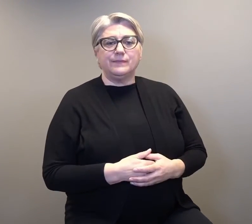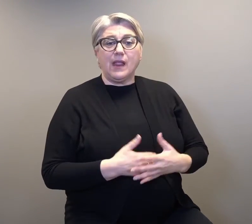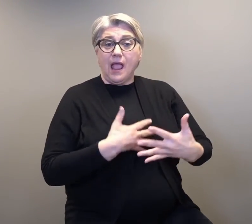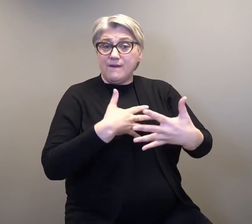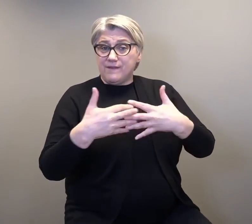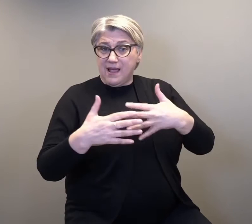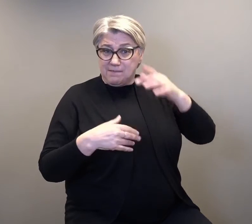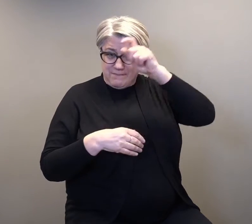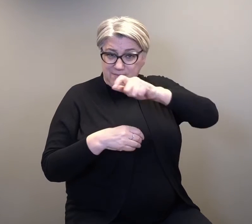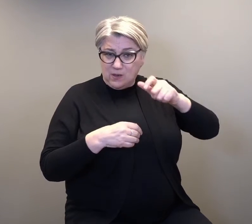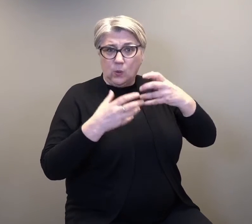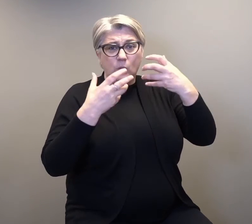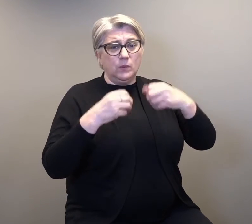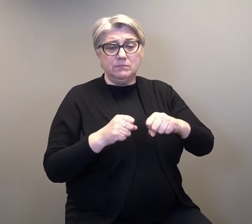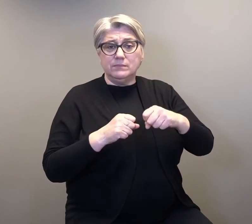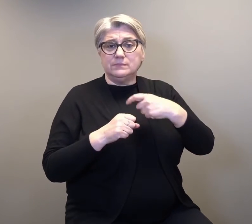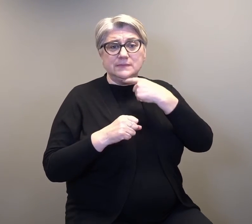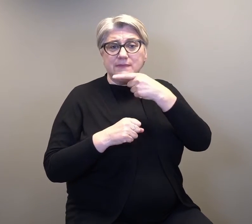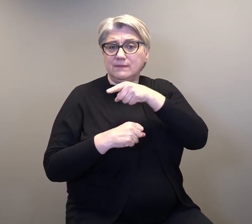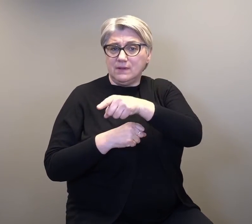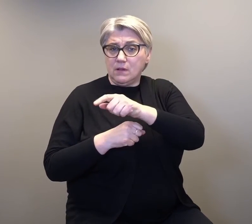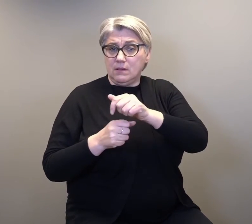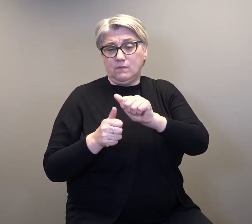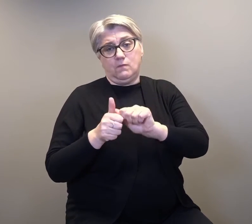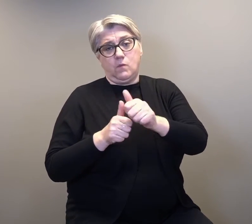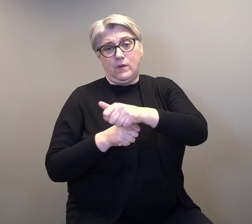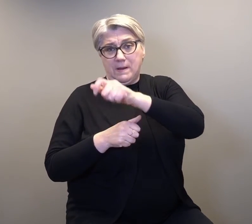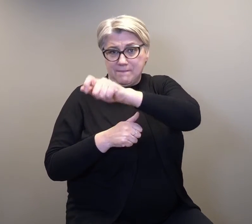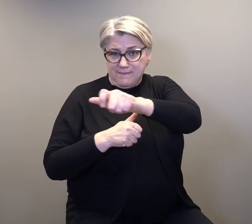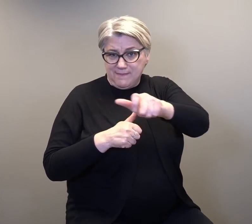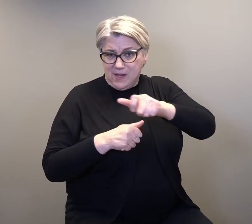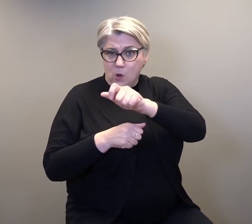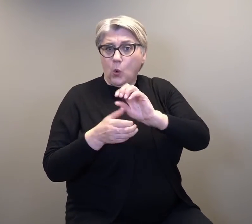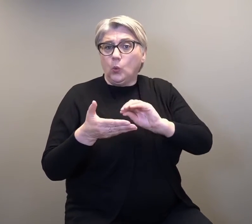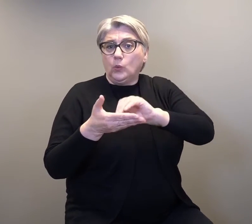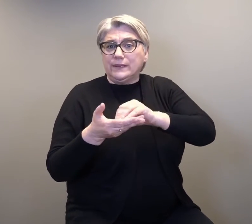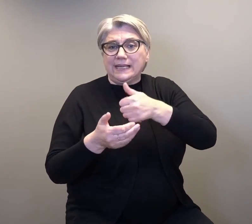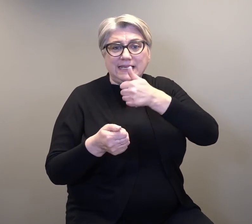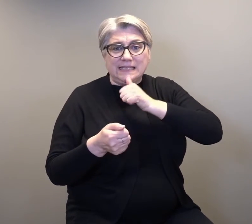Fagmenn geta ekki sagt við forráðamenn að nota íslensku